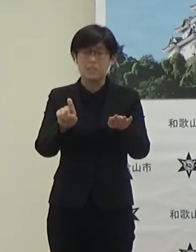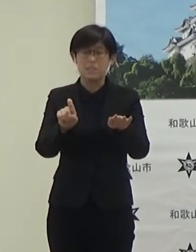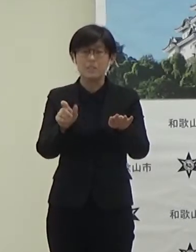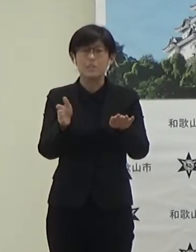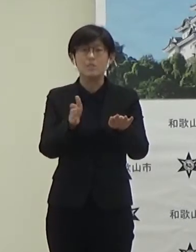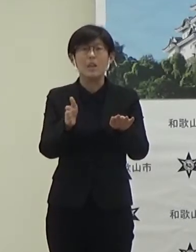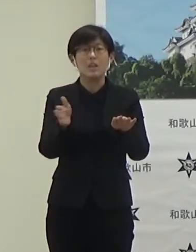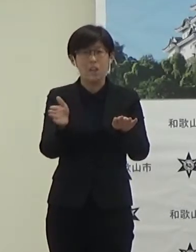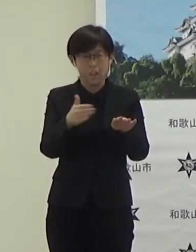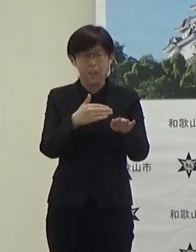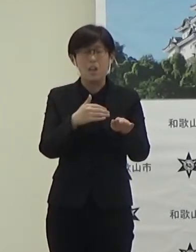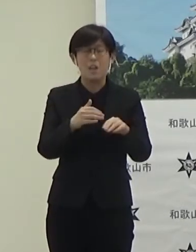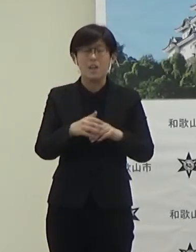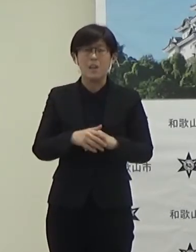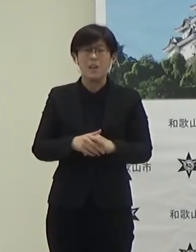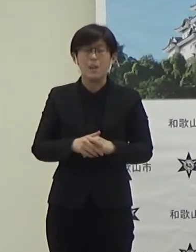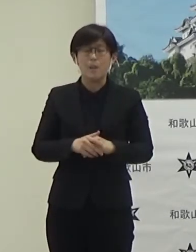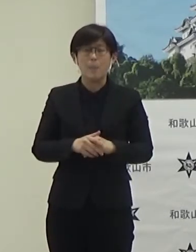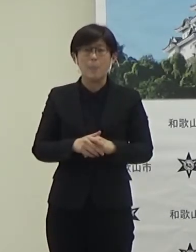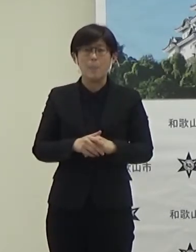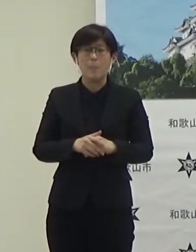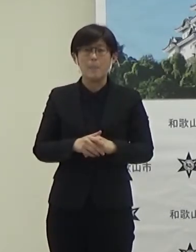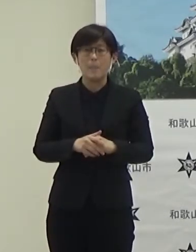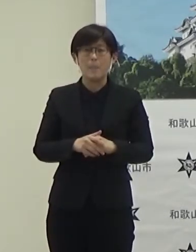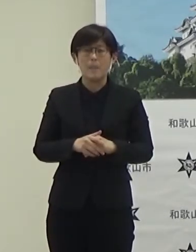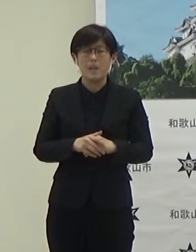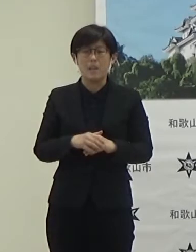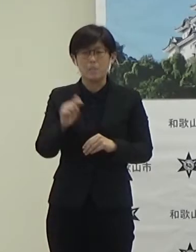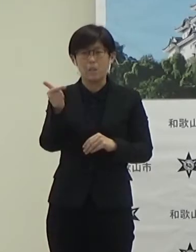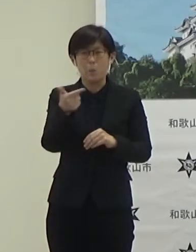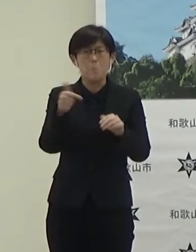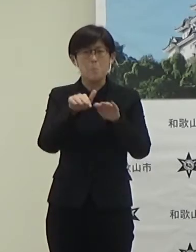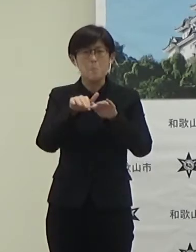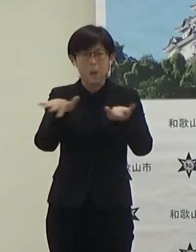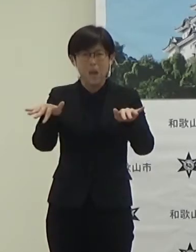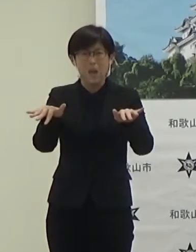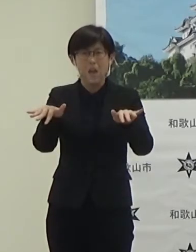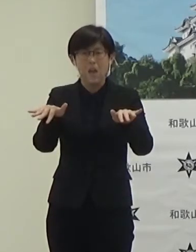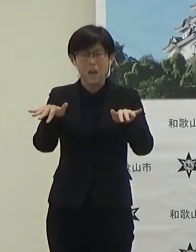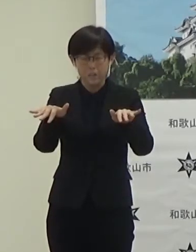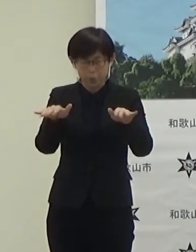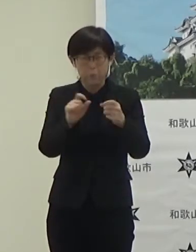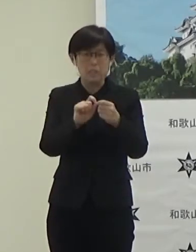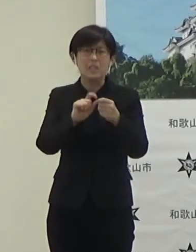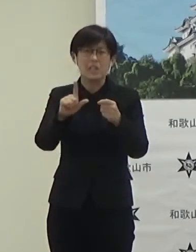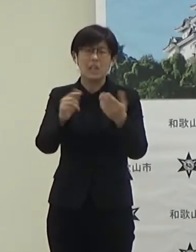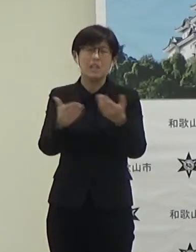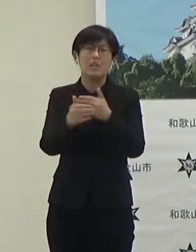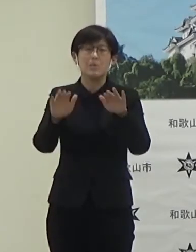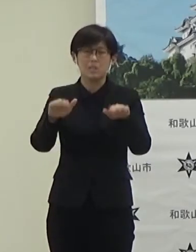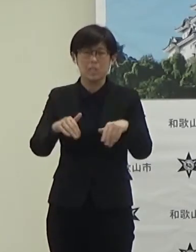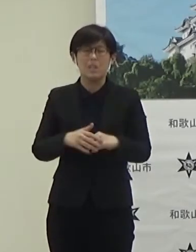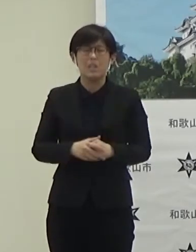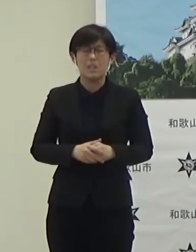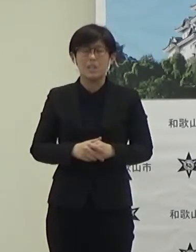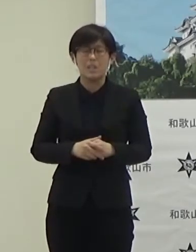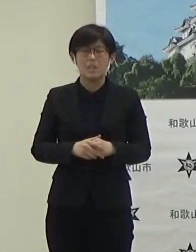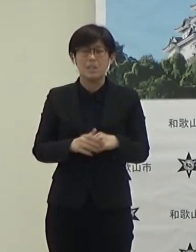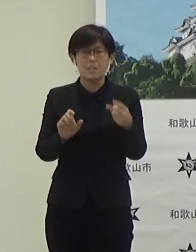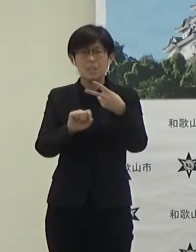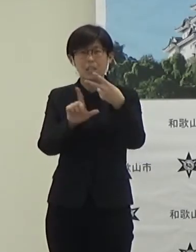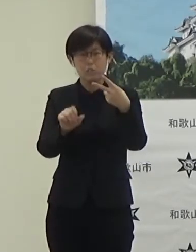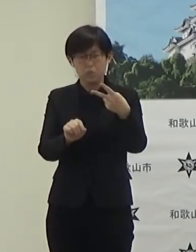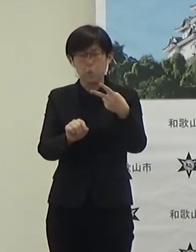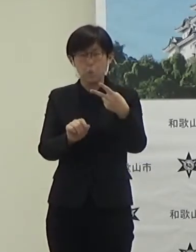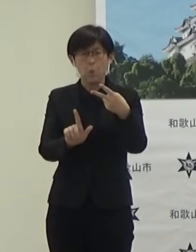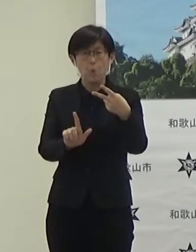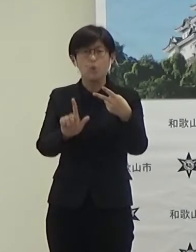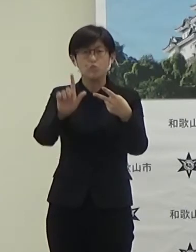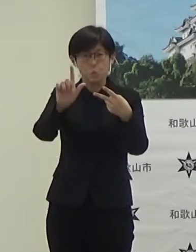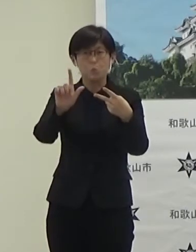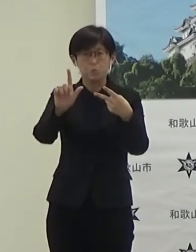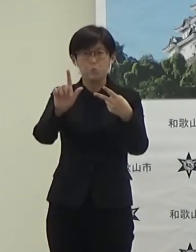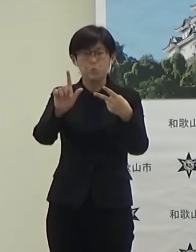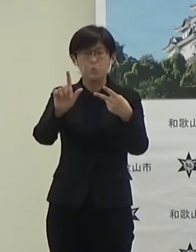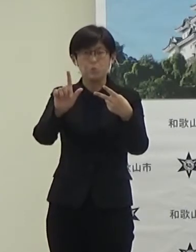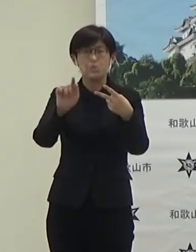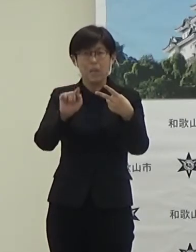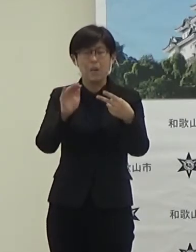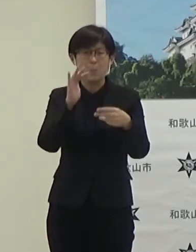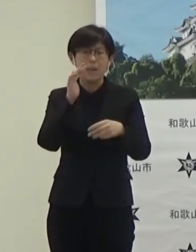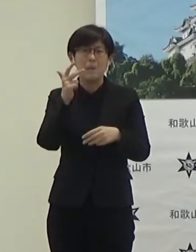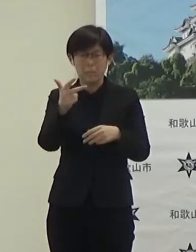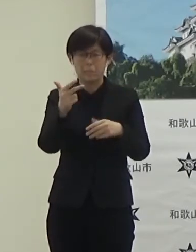まず第6波が始まってきました。 で、真ん中、2月の上旬が一番和歌山市にとってもピークだったんですけども、